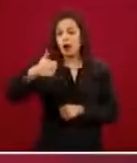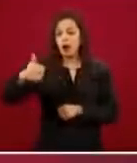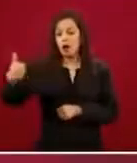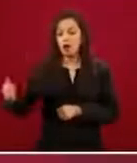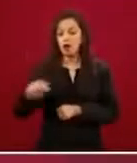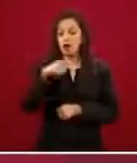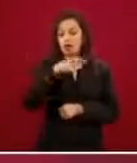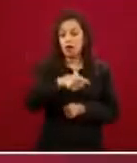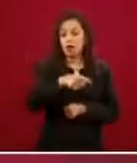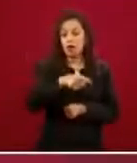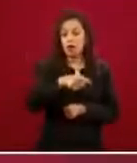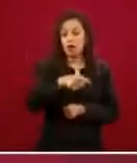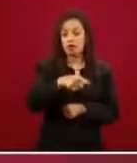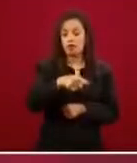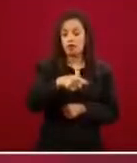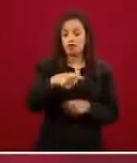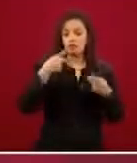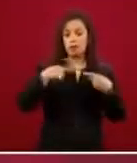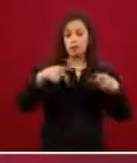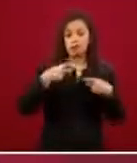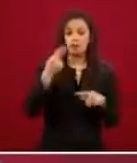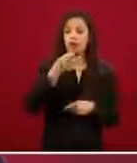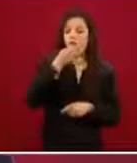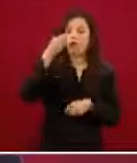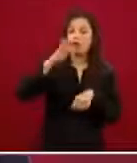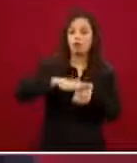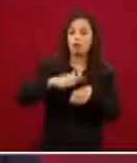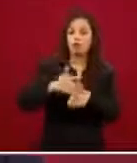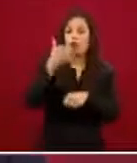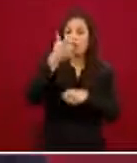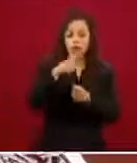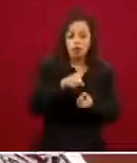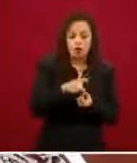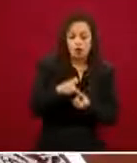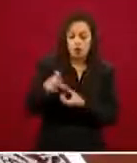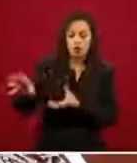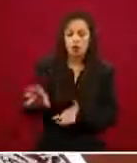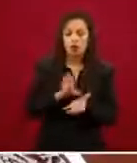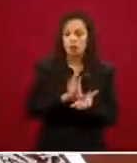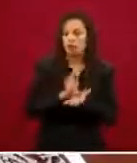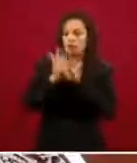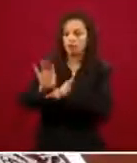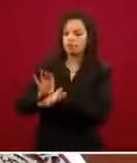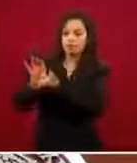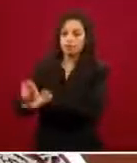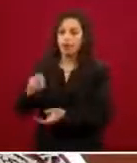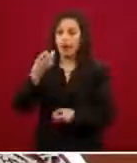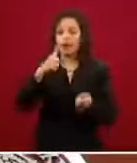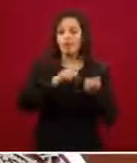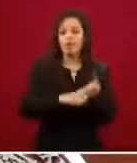patrones y esto evidentemente está generando un problema para poder invertir en equipamiento,